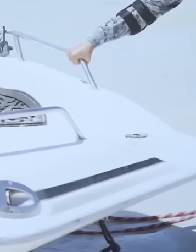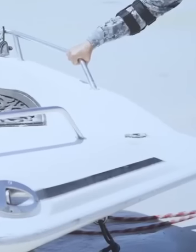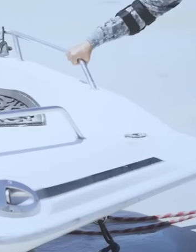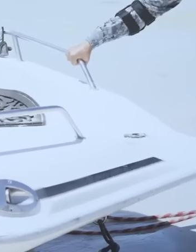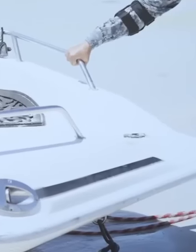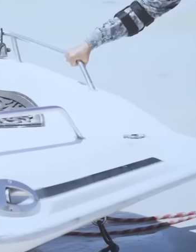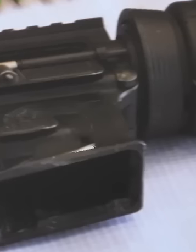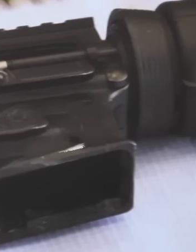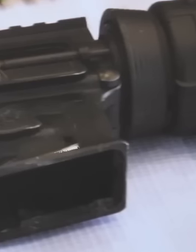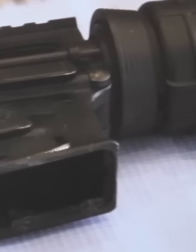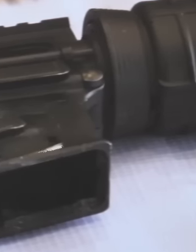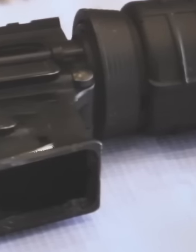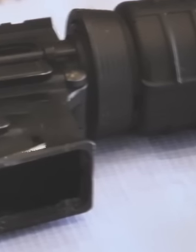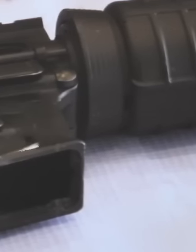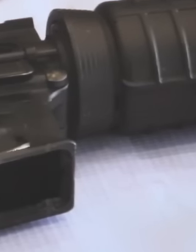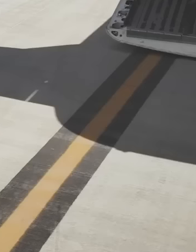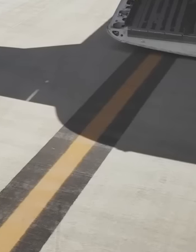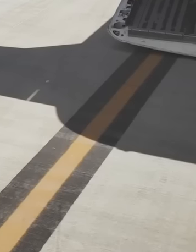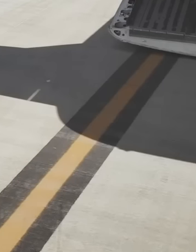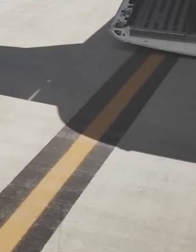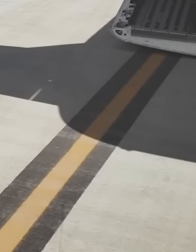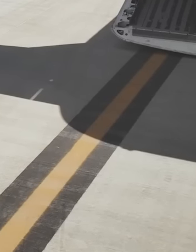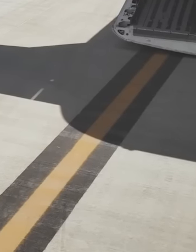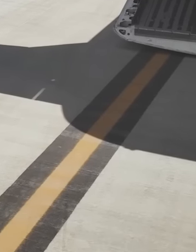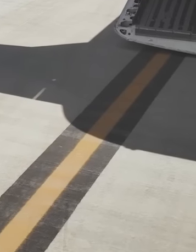Esta operación forma parte de la estrategia nacional de seguridad encabezada por la